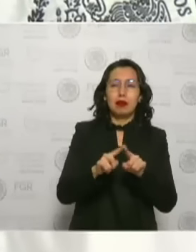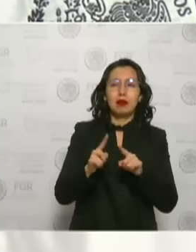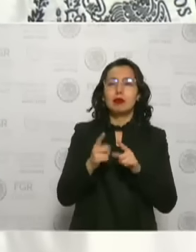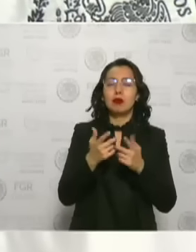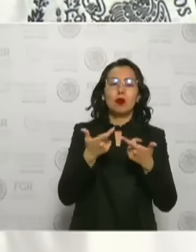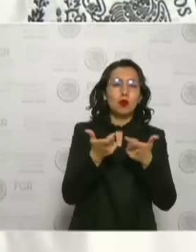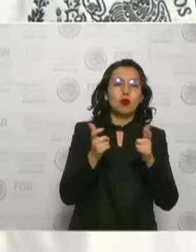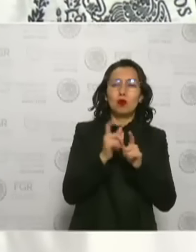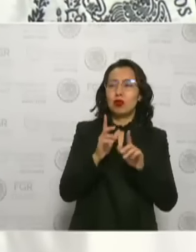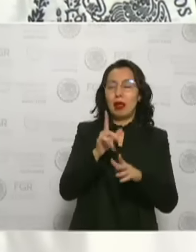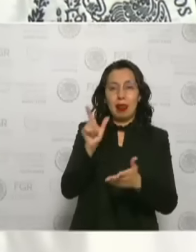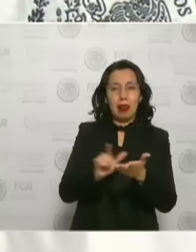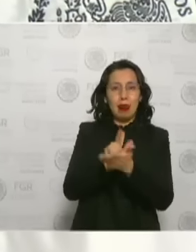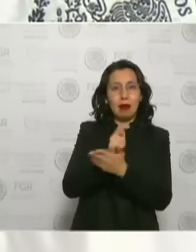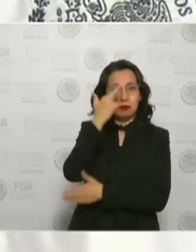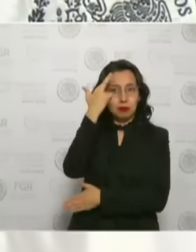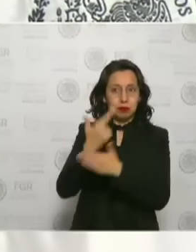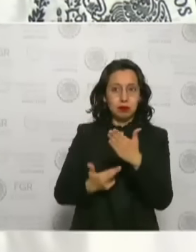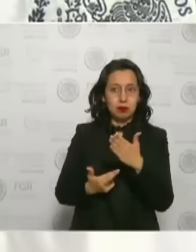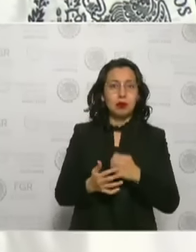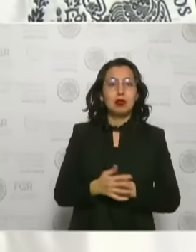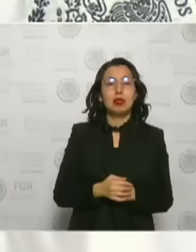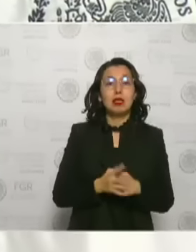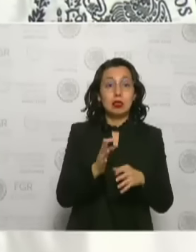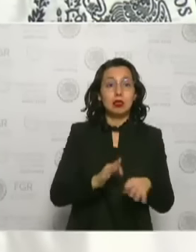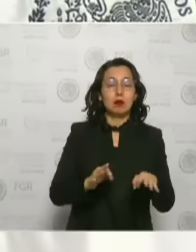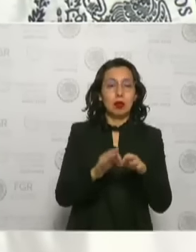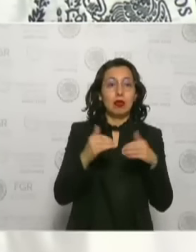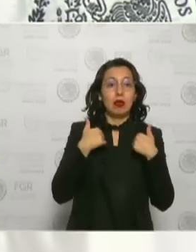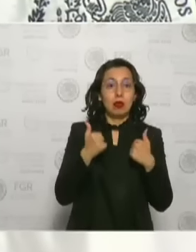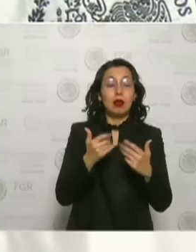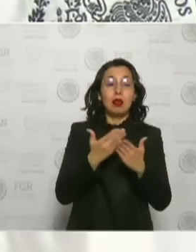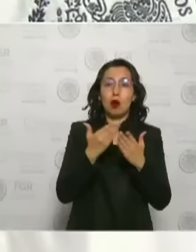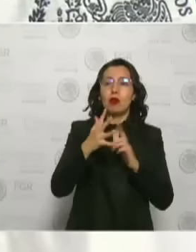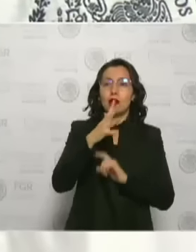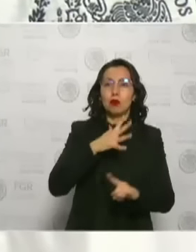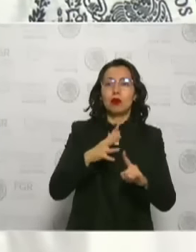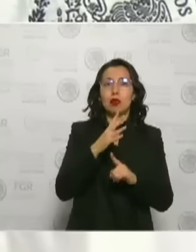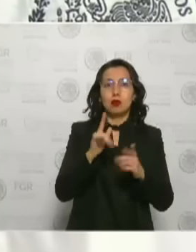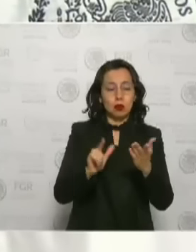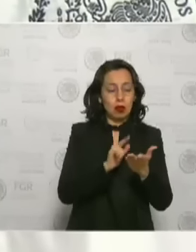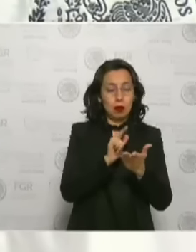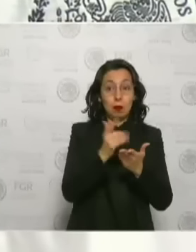Es importante reconocer, en el conjunto de este nuevo marco jurídico se concreta